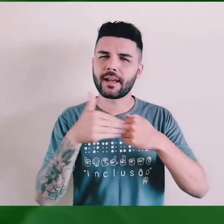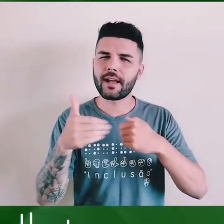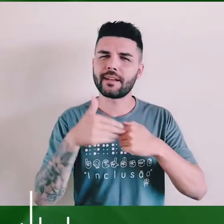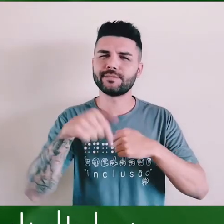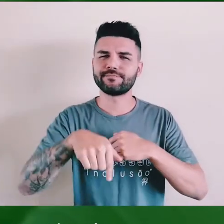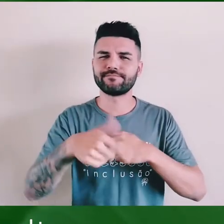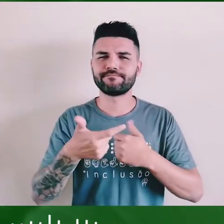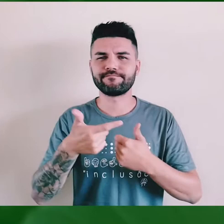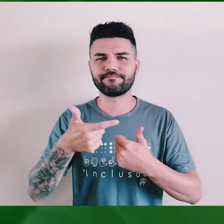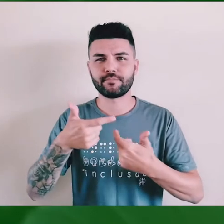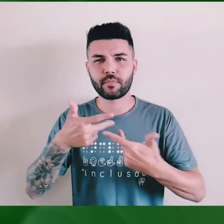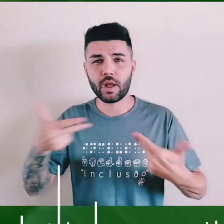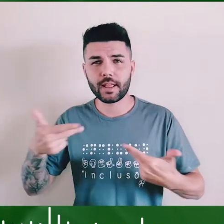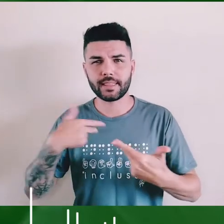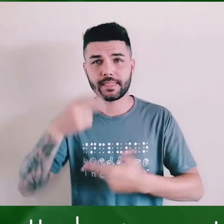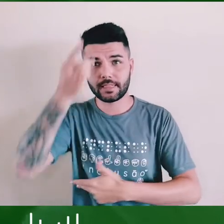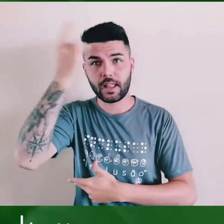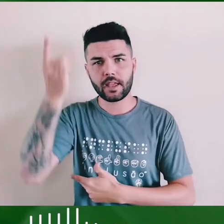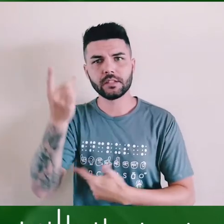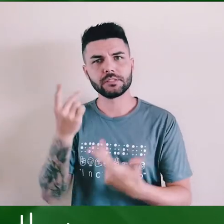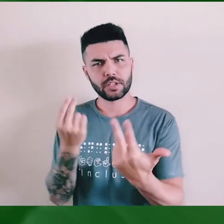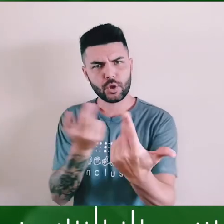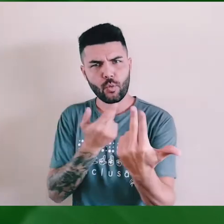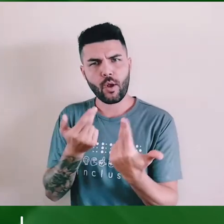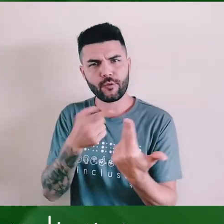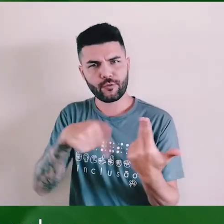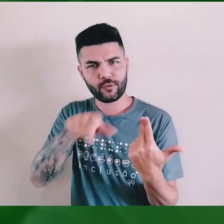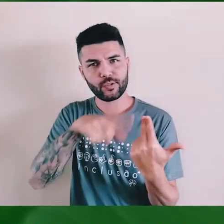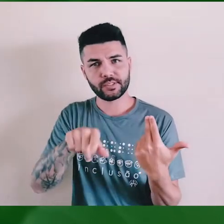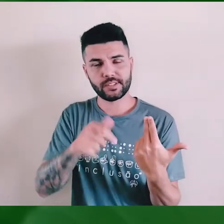tão legais como essa. então é uma honra pra mim estar batendo esse papo com você.